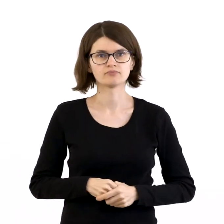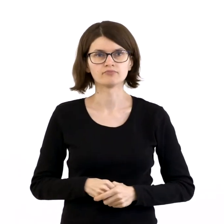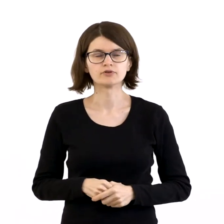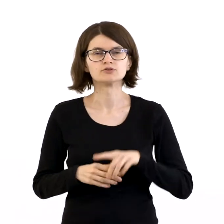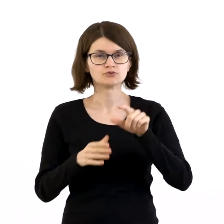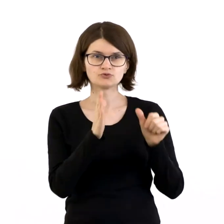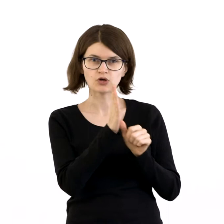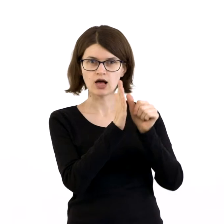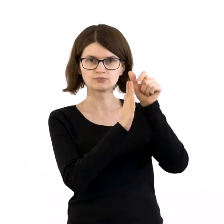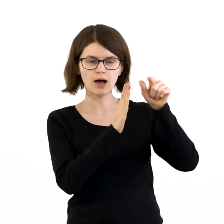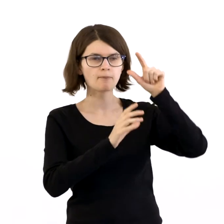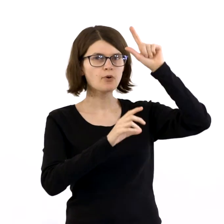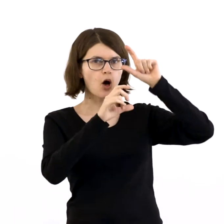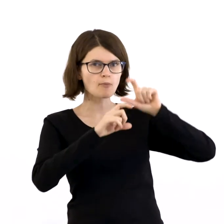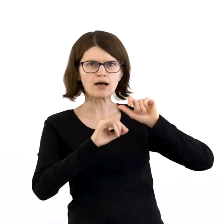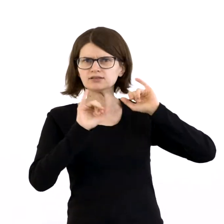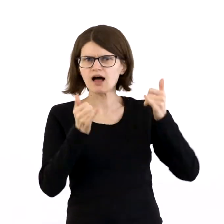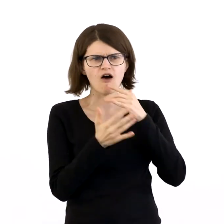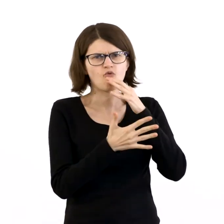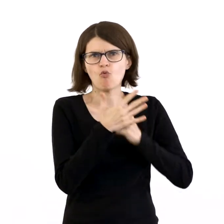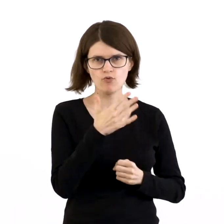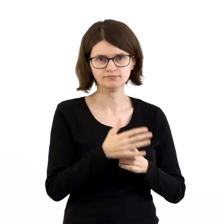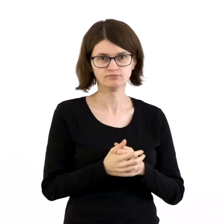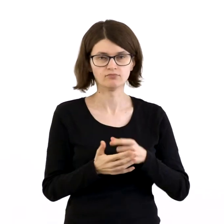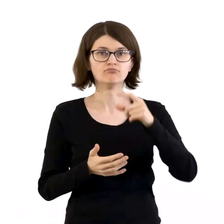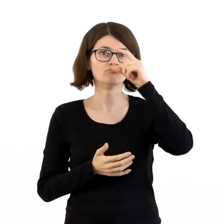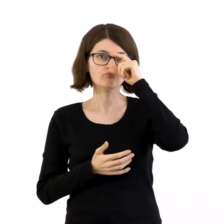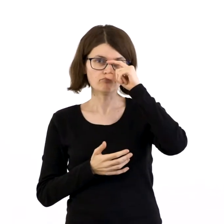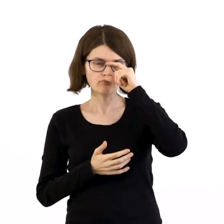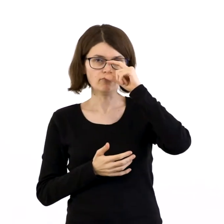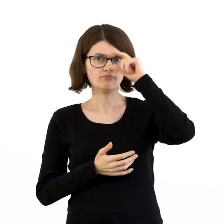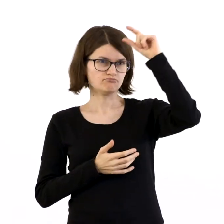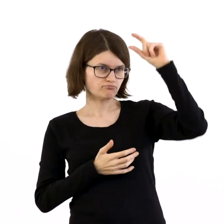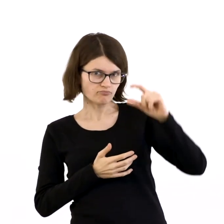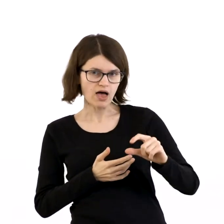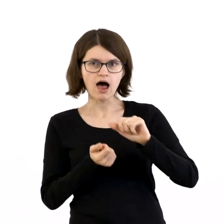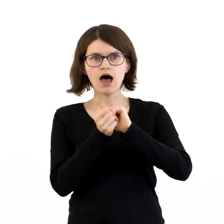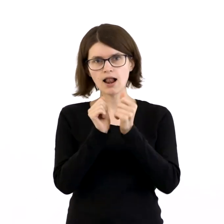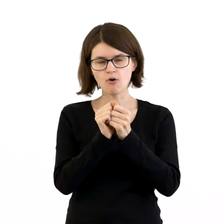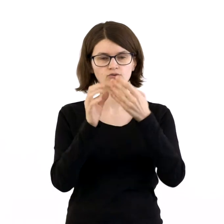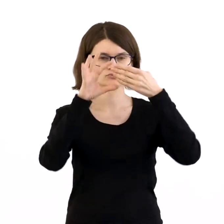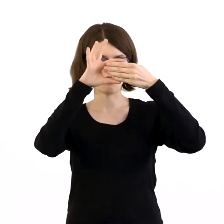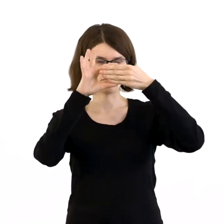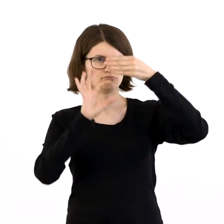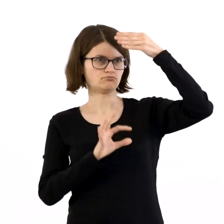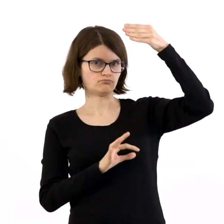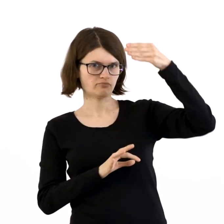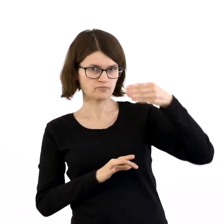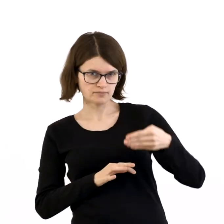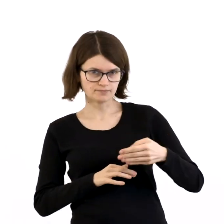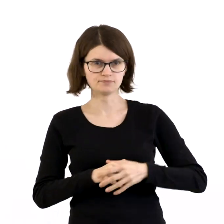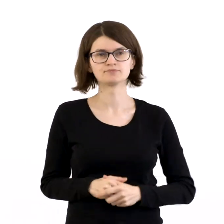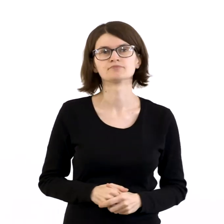a długość nosa lub szerokość 4 palców dłoni służyła do wyliczenia proporcji w rzeźbie.